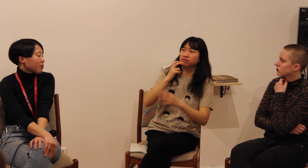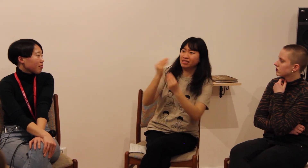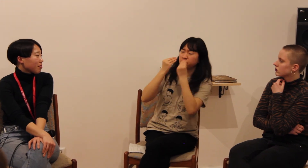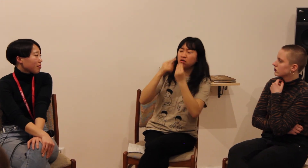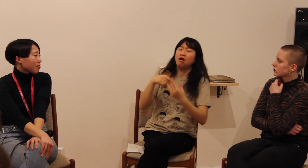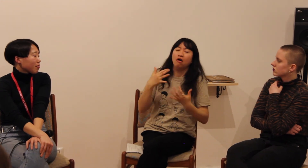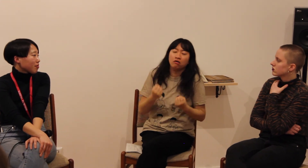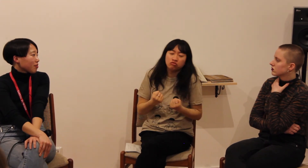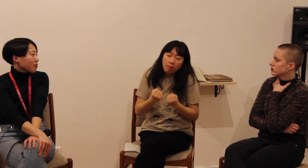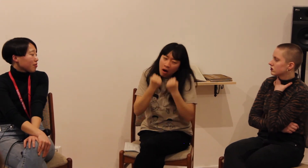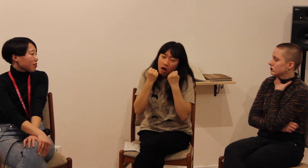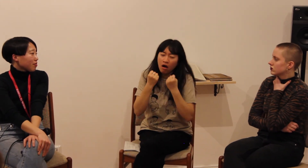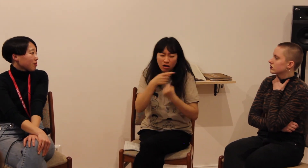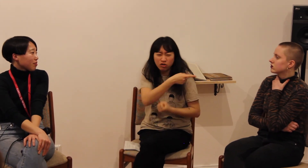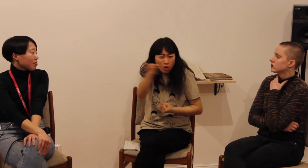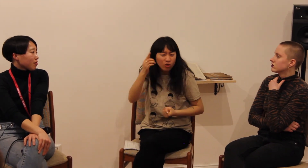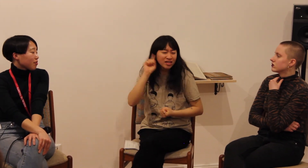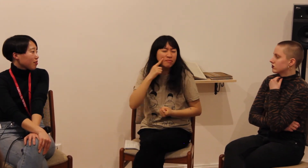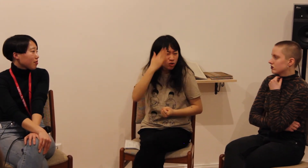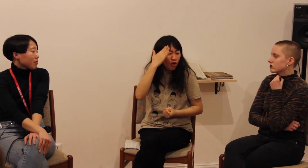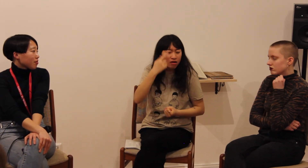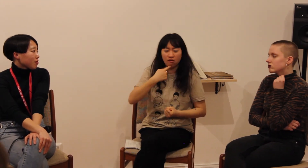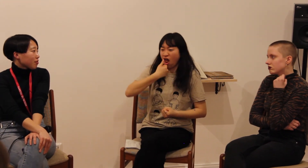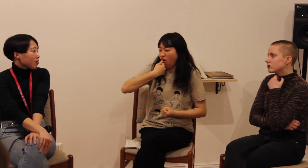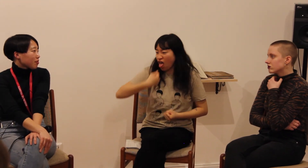Bin vorher aber sehr oral aufgewachsen.